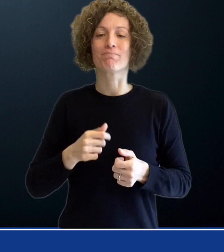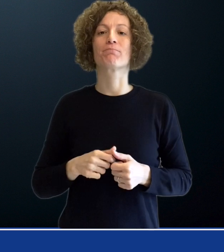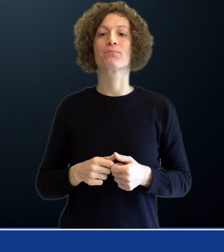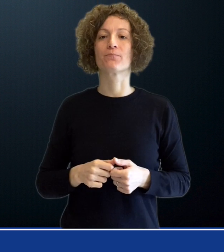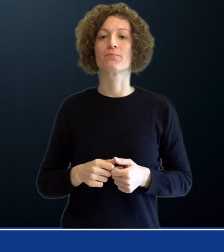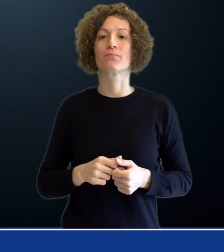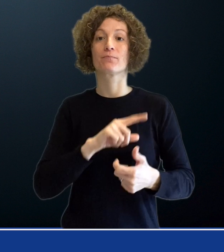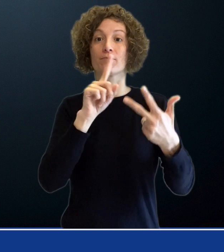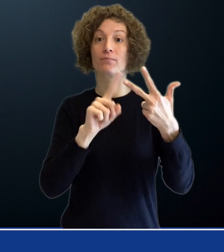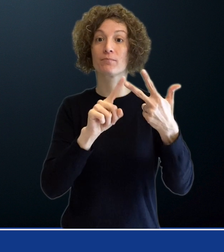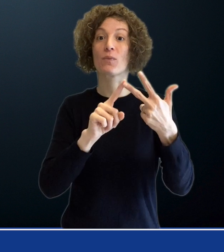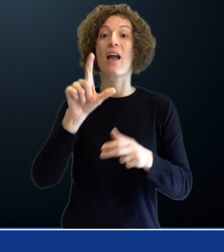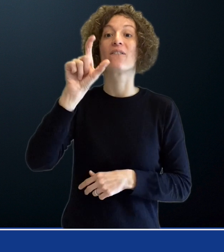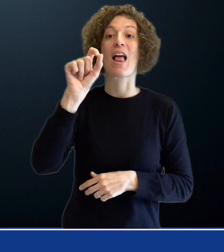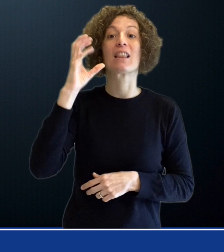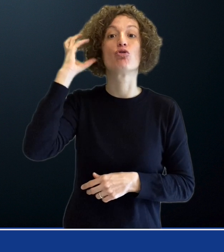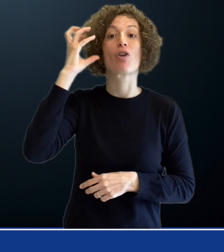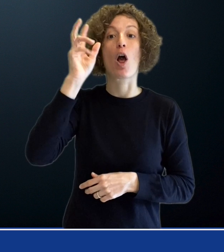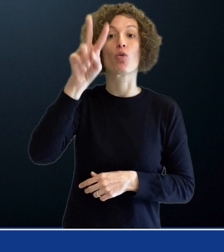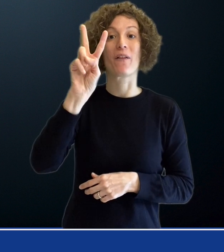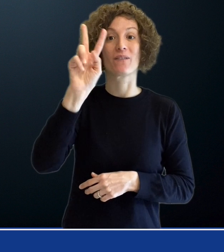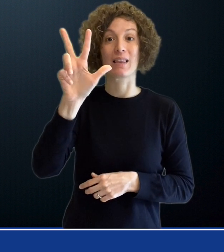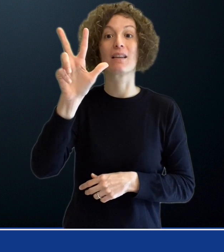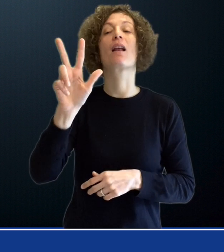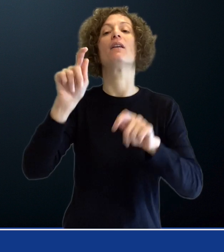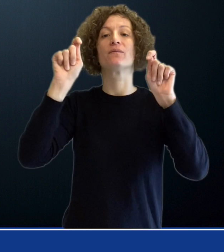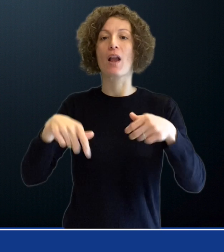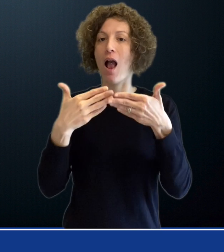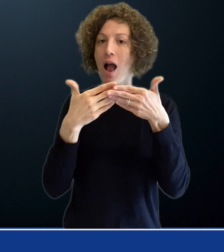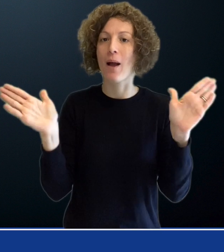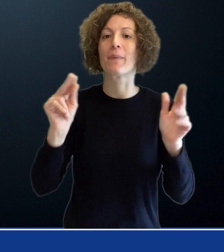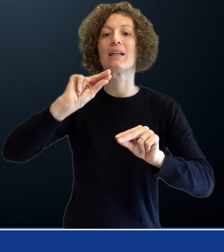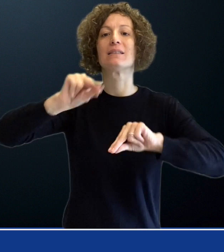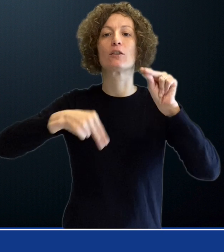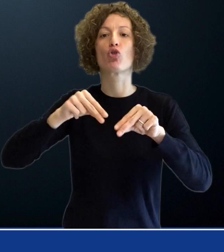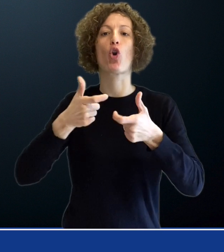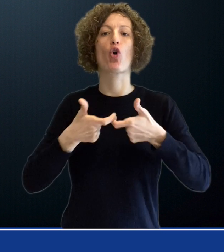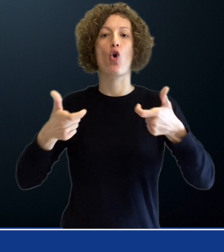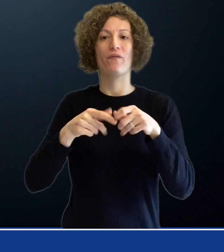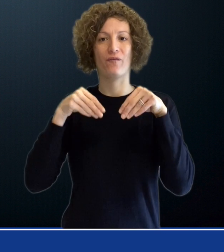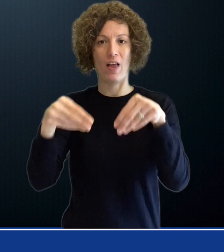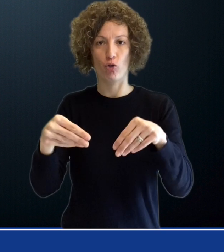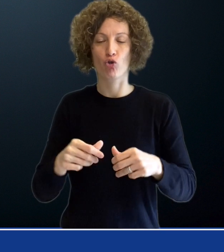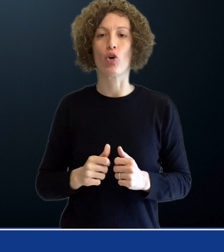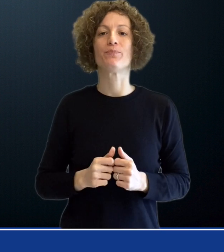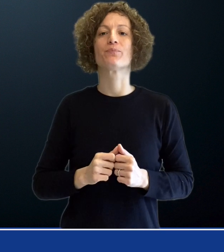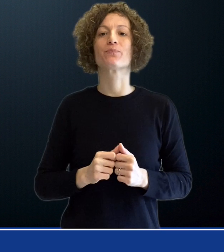20 gennaio 2023: apertura iscrizioni al convegno